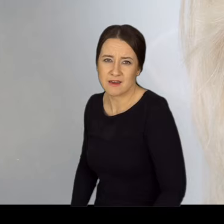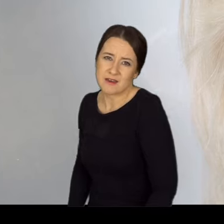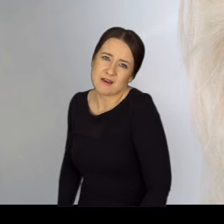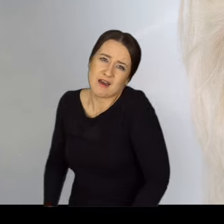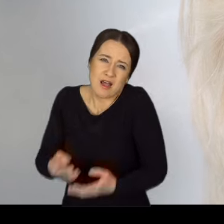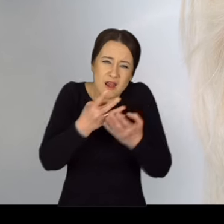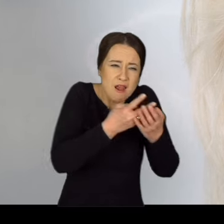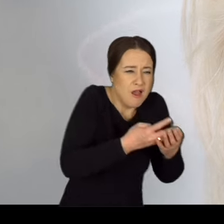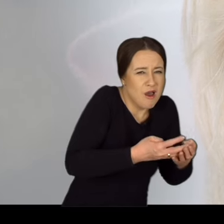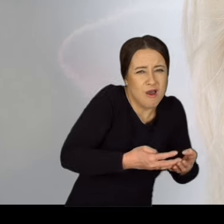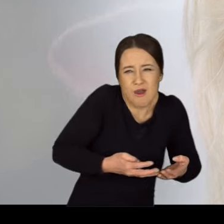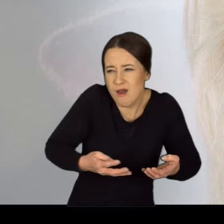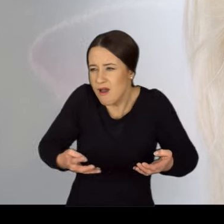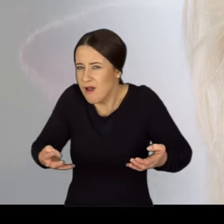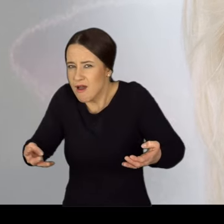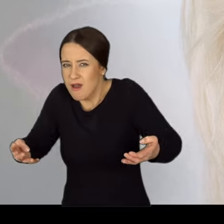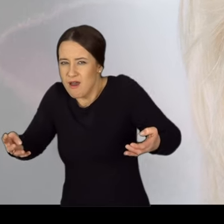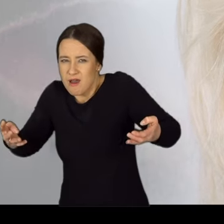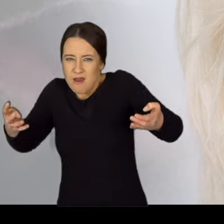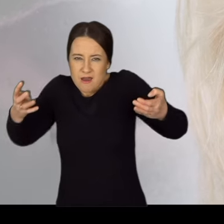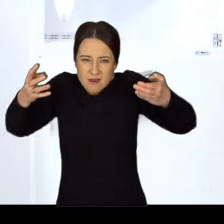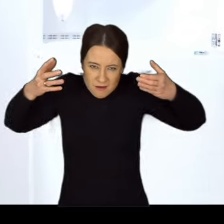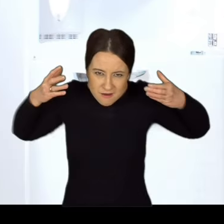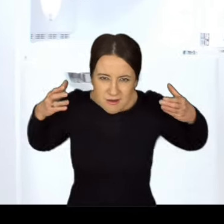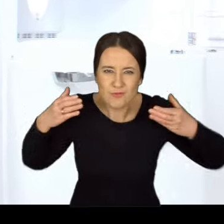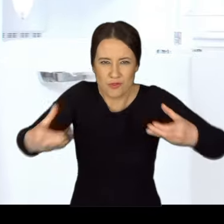Lądu toń